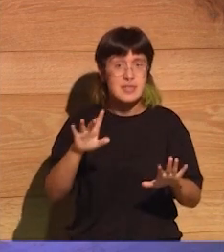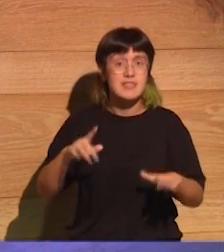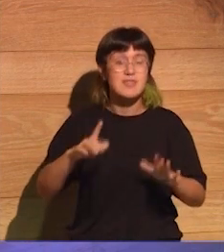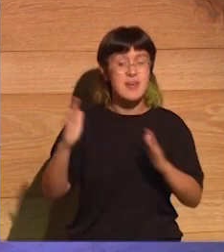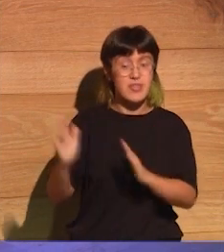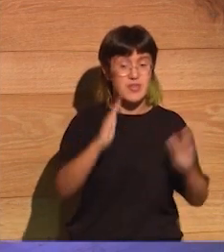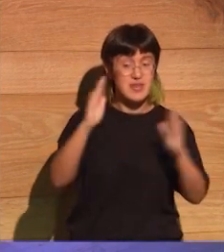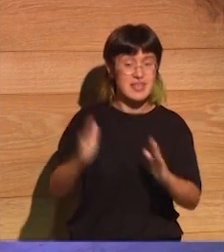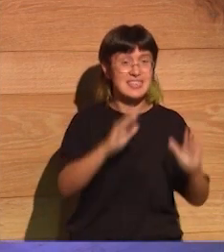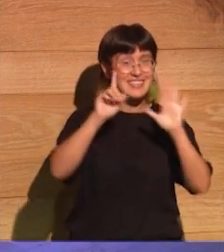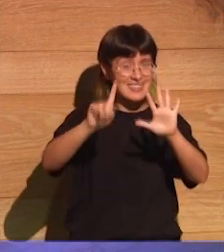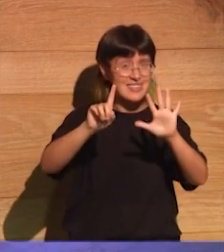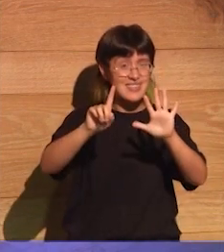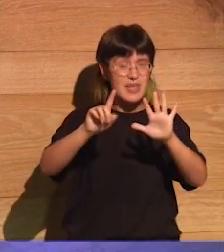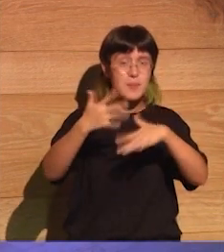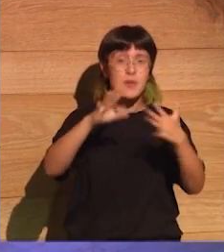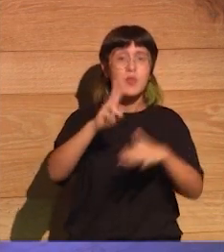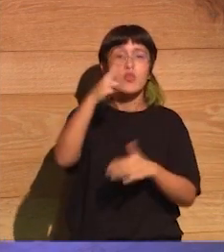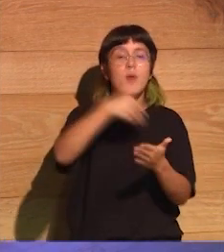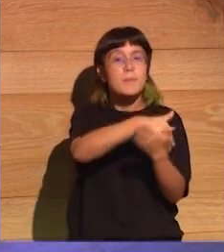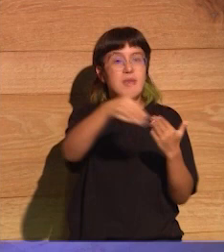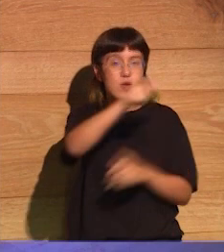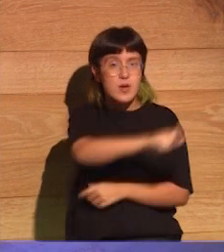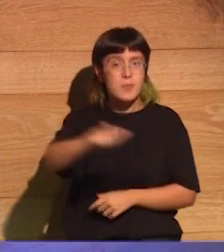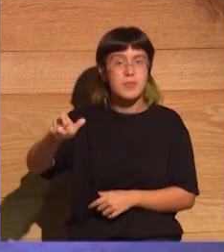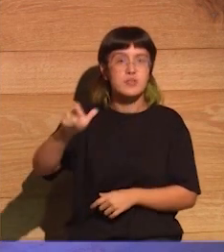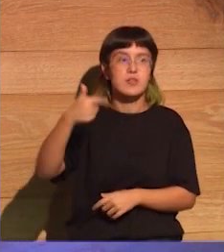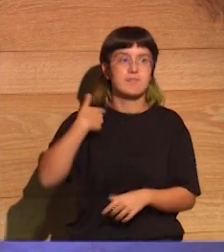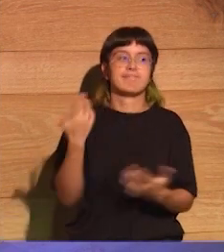más de 2 millones de personas han seguido todo lo que aquí se ha dicho,